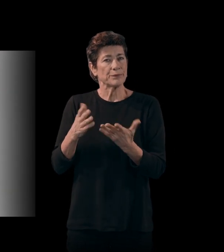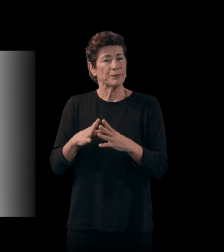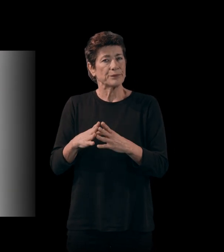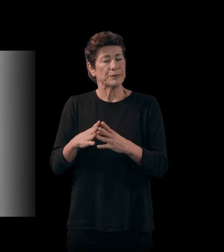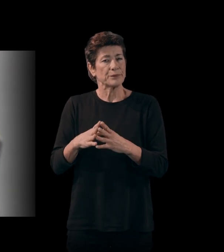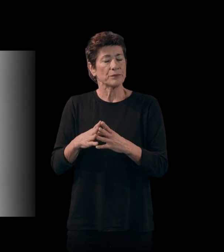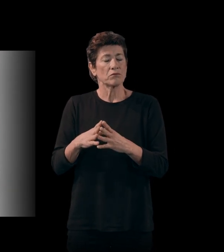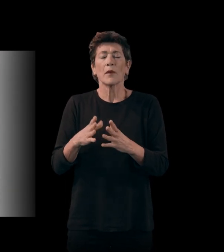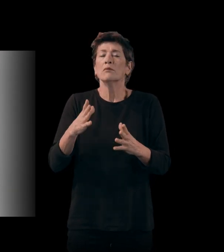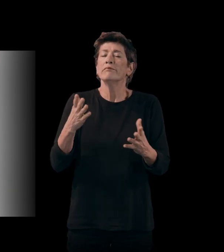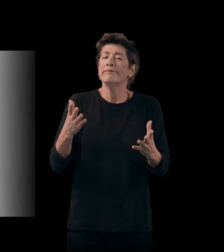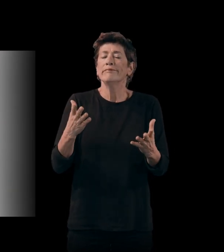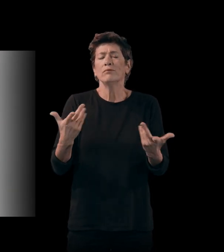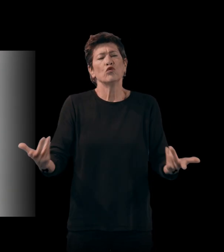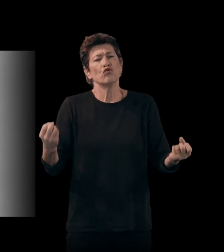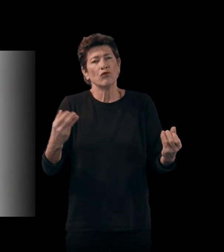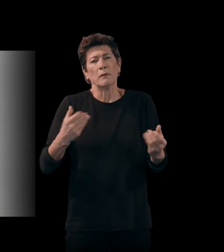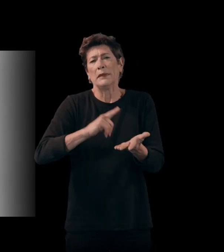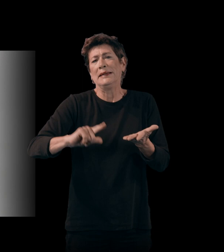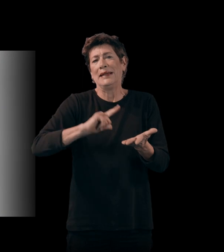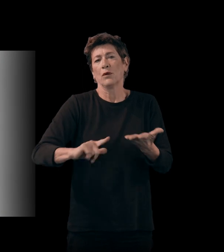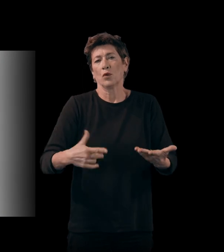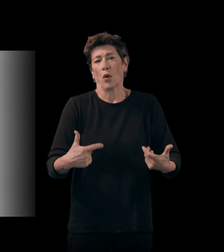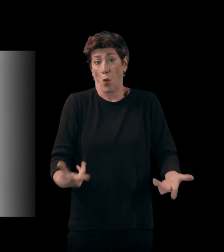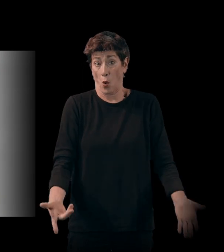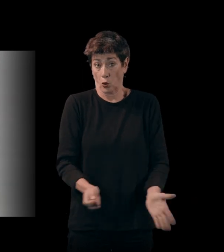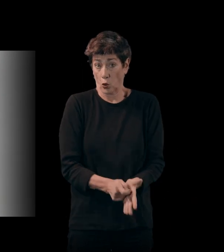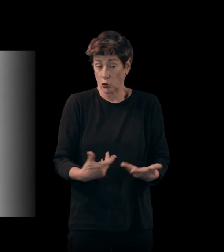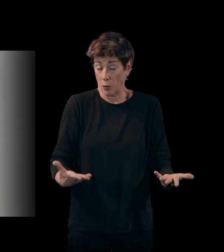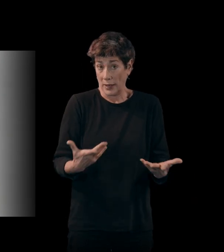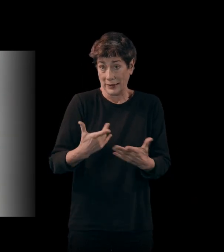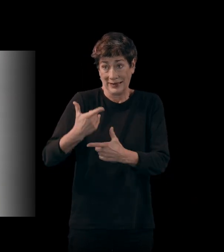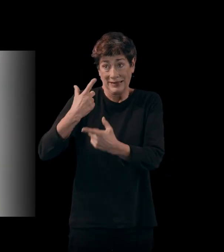Je pense que dans beaucoup de la production contemporaine, cette simple histoire-là, ce serait le cœur du livre et puis